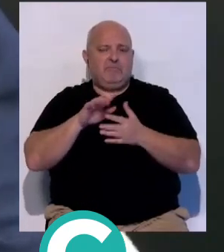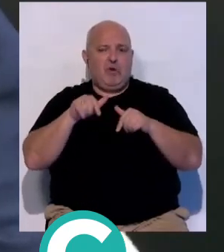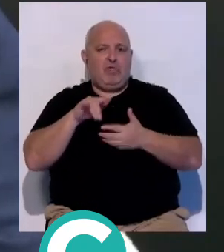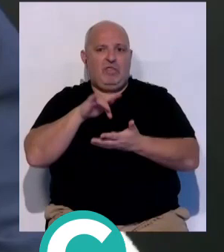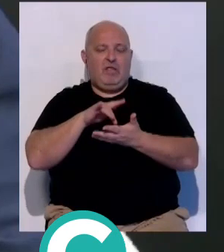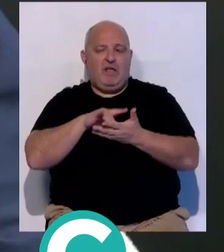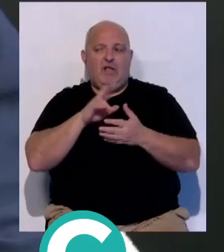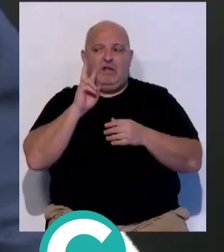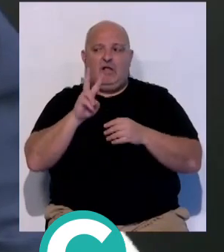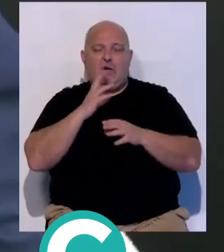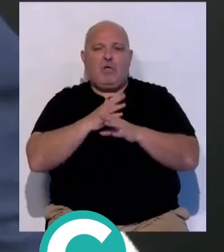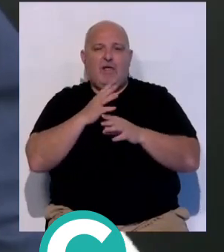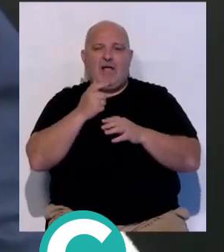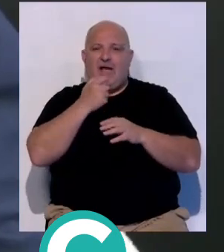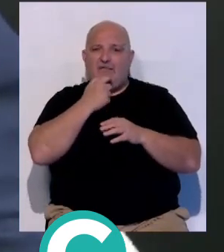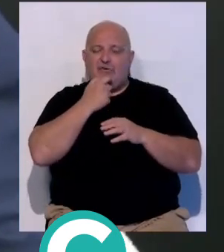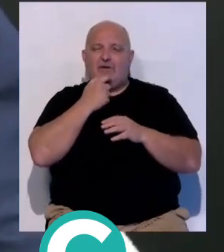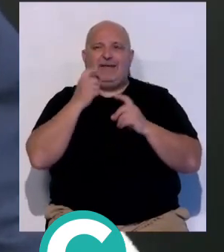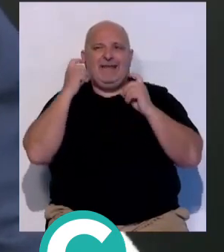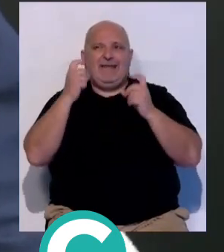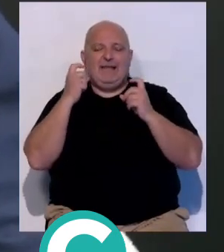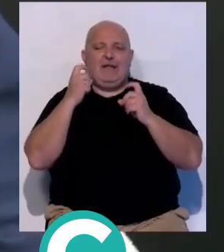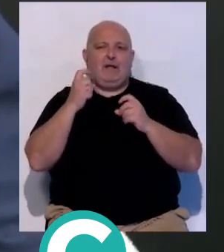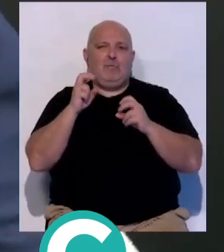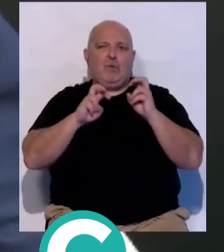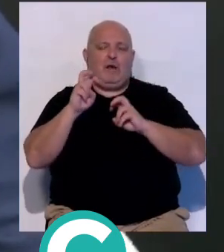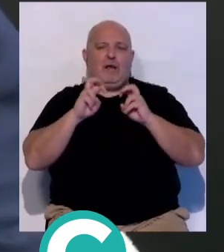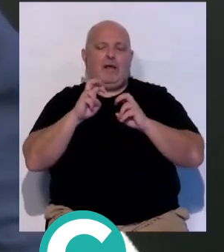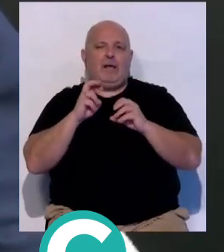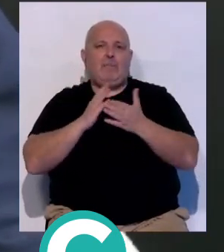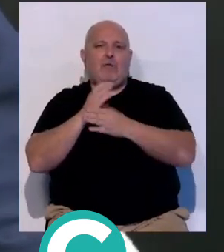que lo que los jugadores y los árbitros intentan cubrirse por los medios de comunicación que se